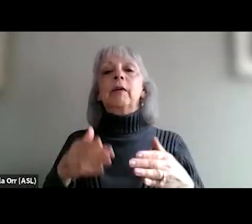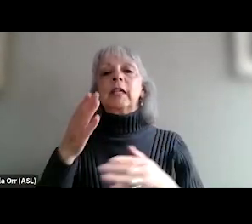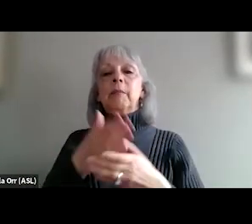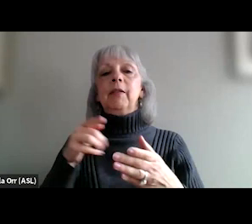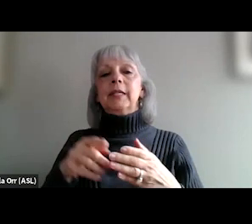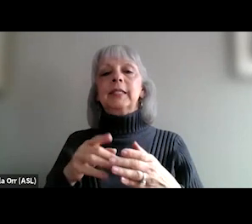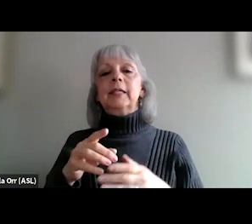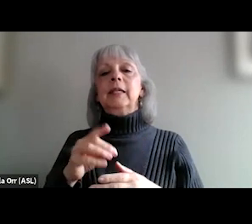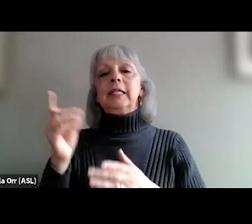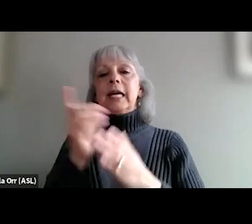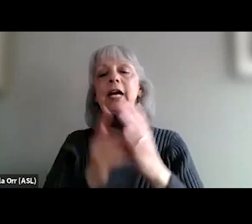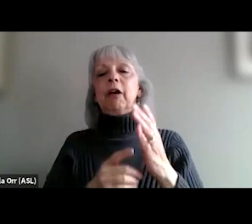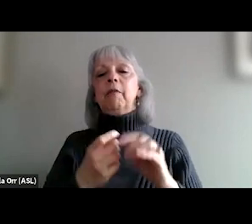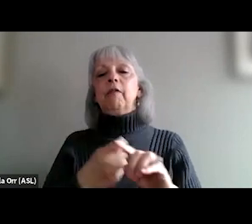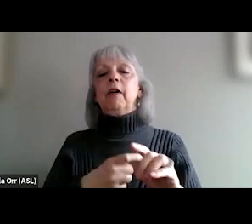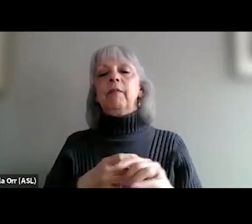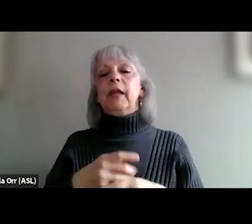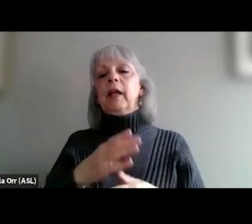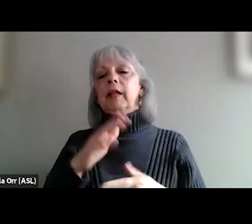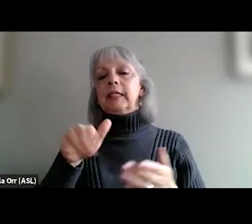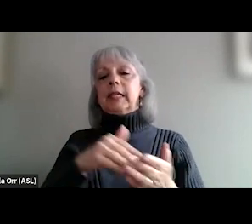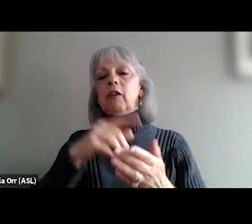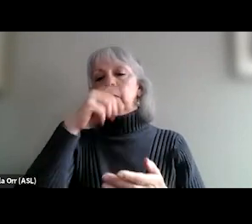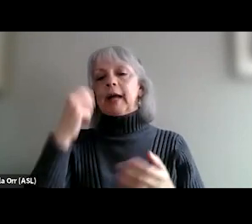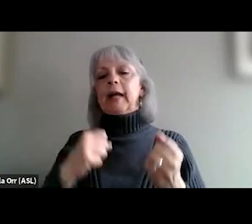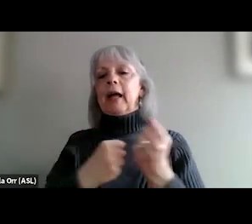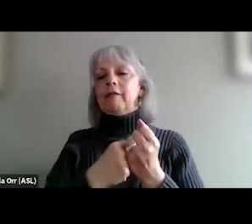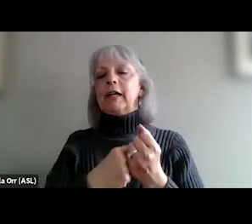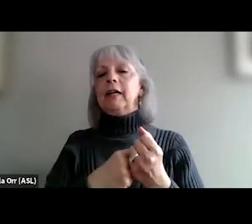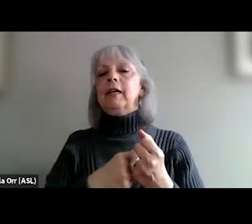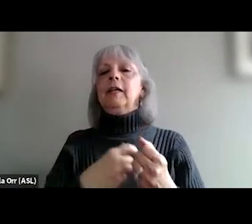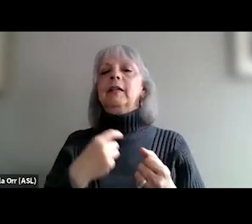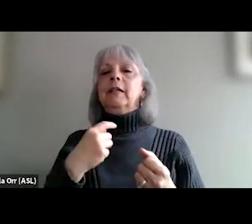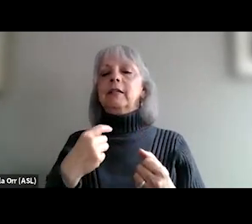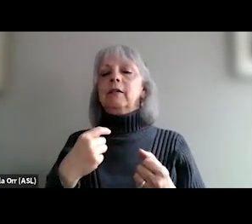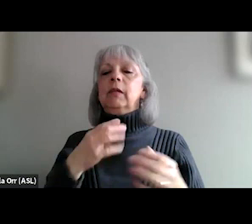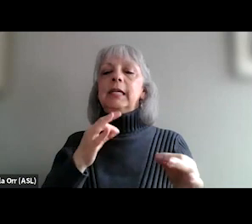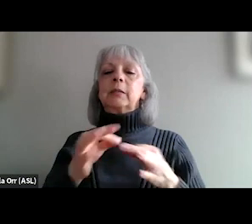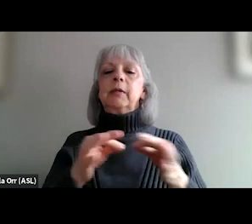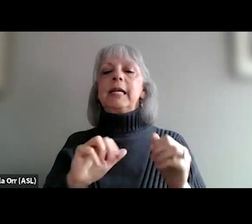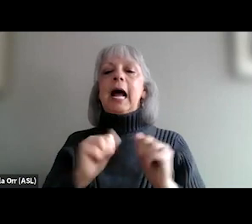que surgió del estudio del Centro de Activistas de Color que nos da una guía sobre cómo reducir esas barreras y profundizar la confianza.